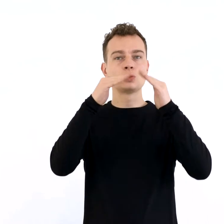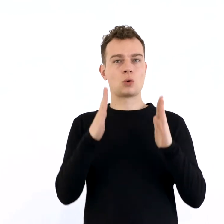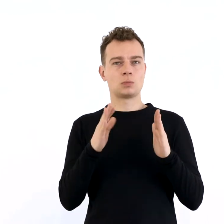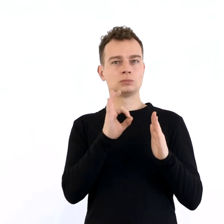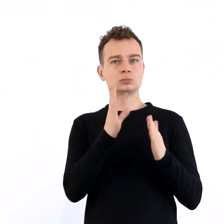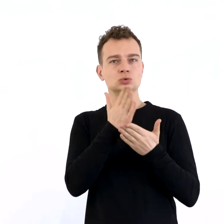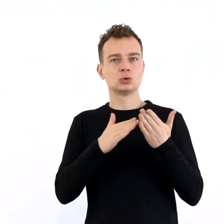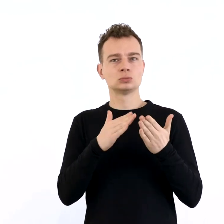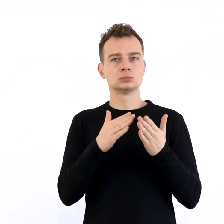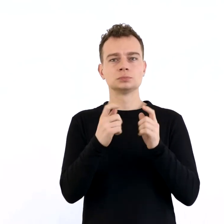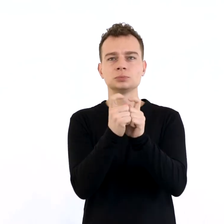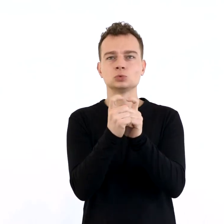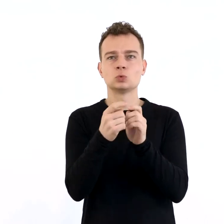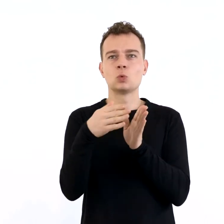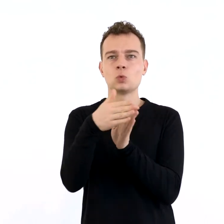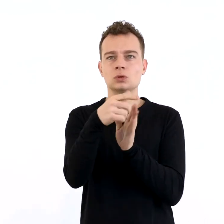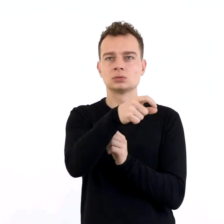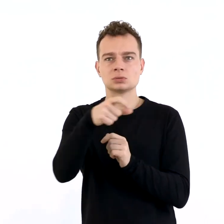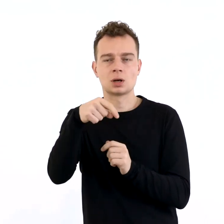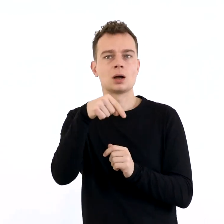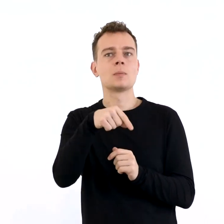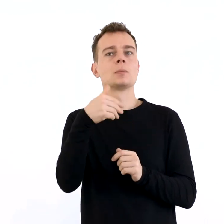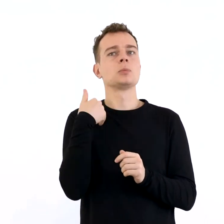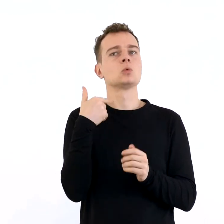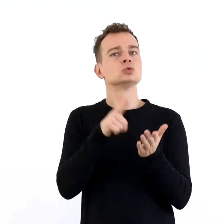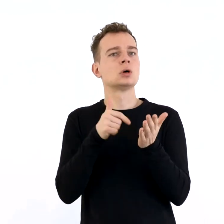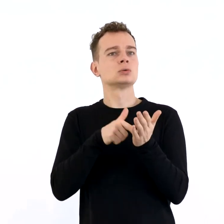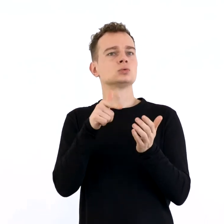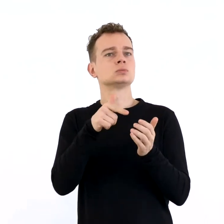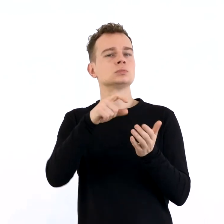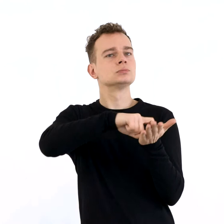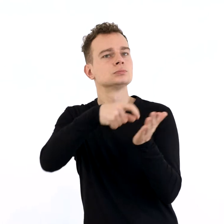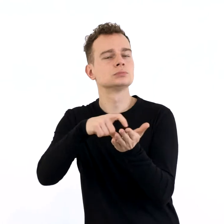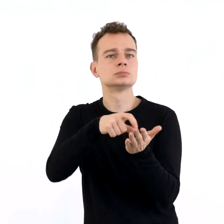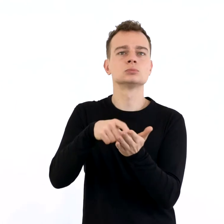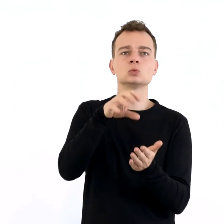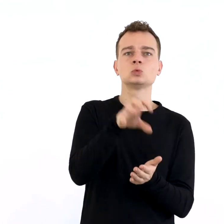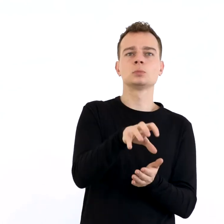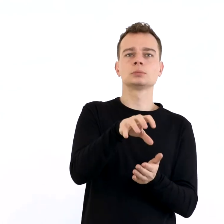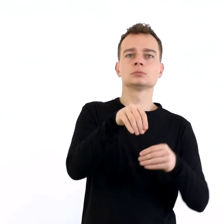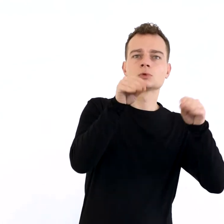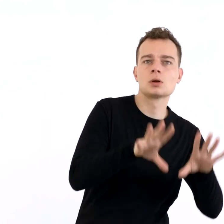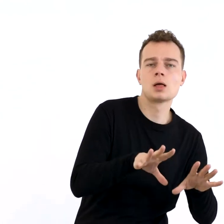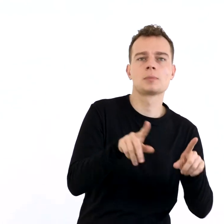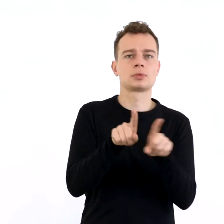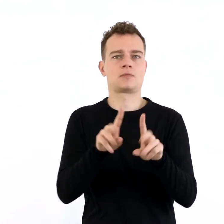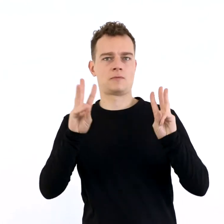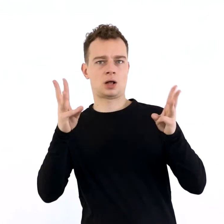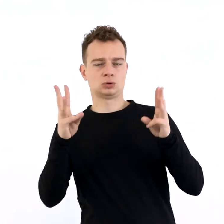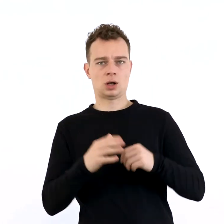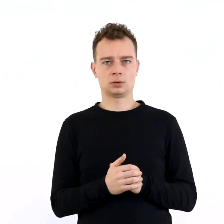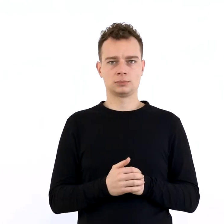W części znajdującej się bezpośrednio przy ulicy często lokowano pomieszczenia sklepów i warsztatów.